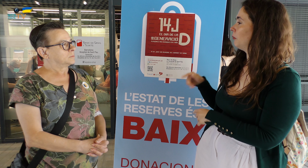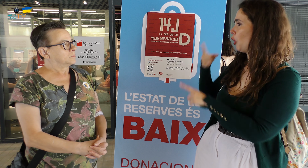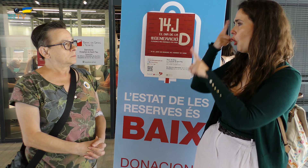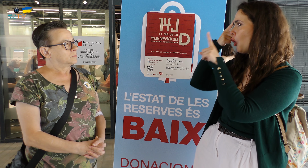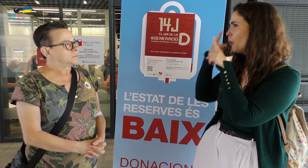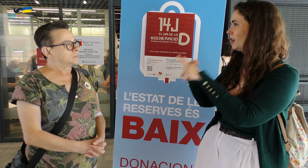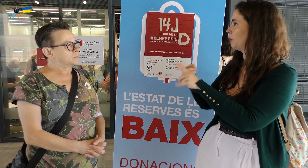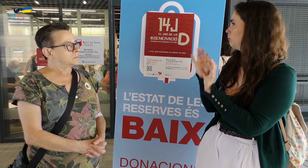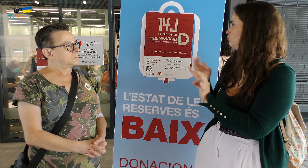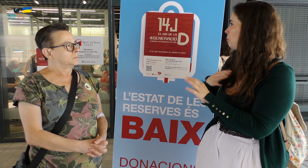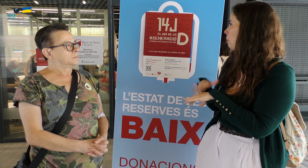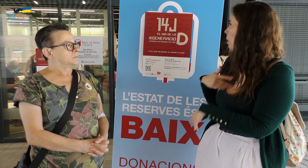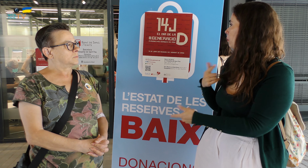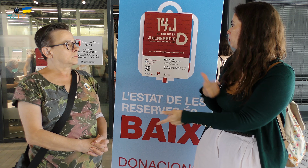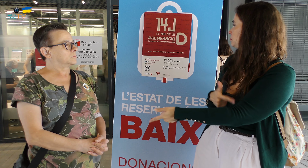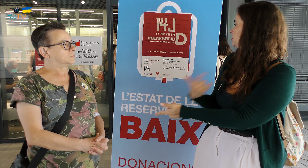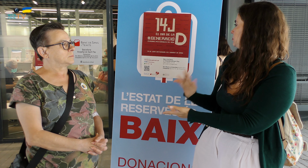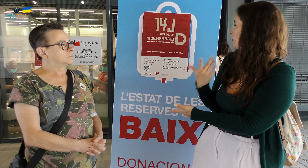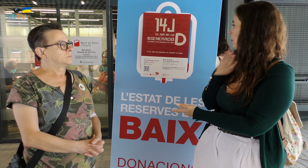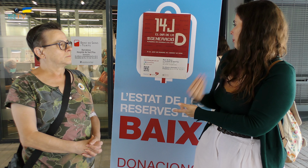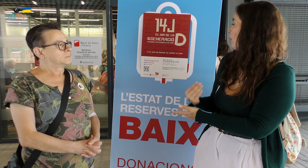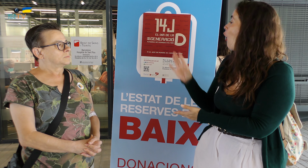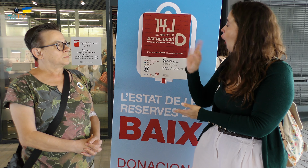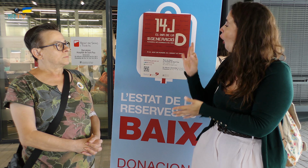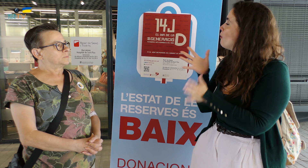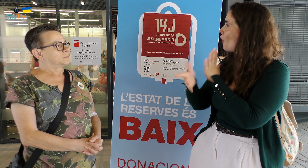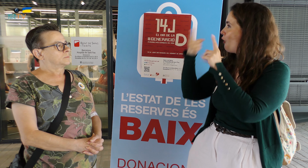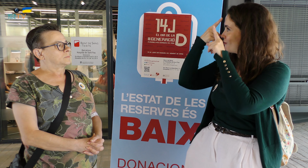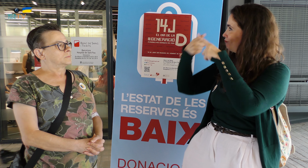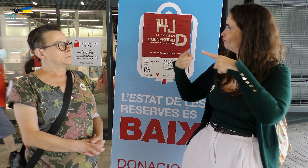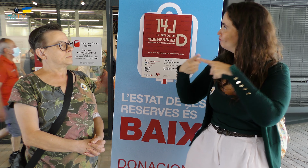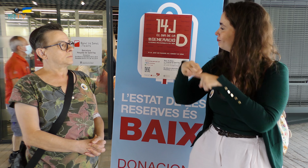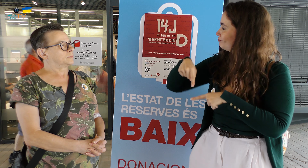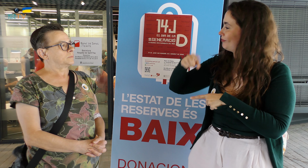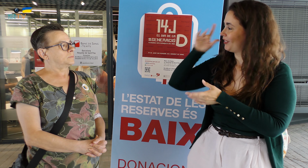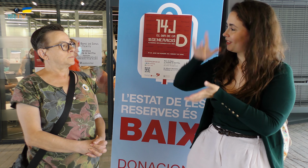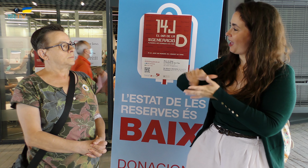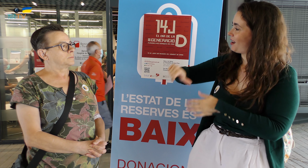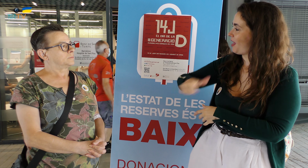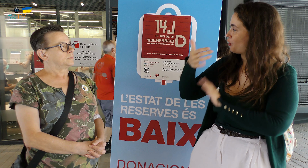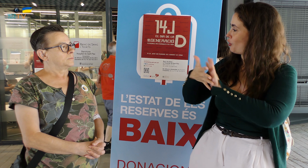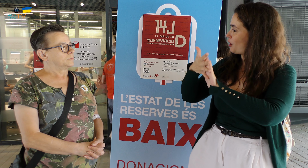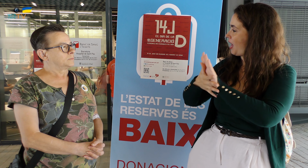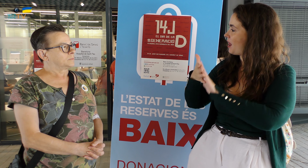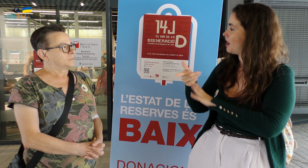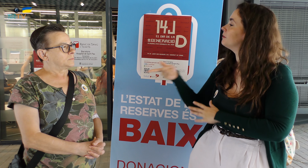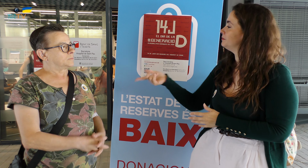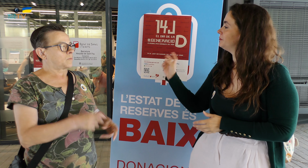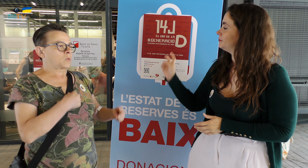Has vingut avui perquè et venia de gust donar o perquè coincidien les dos celebracions?